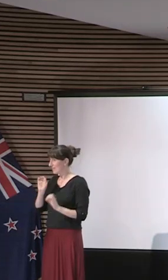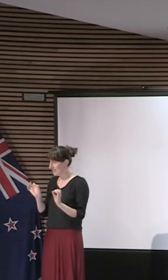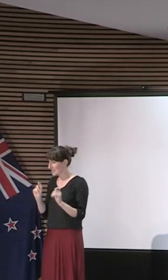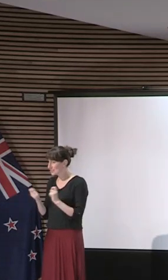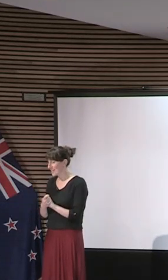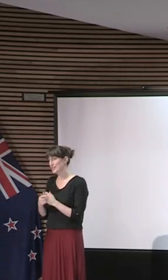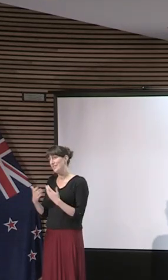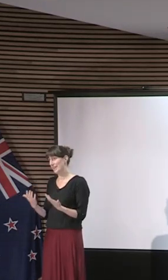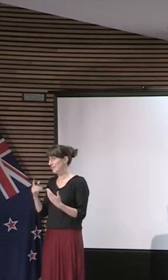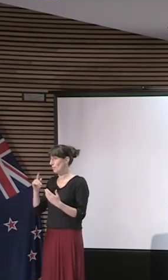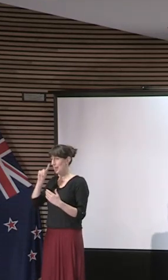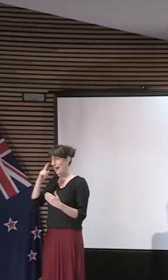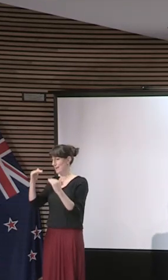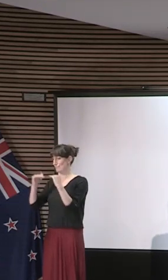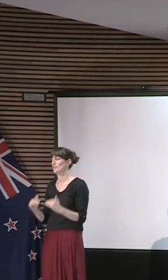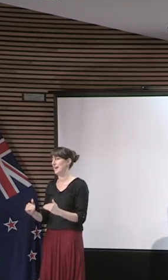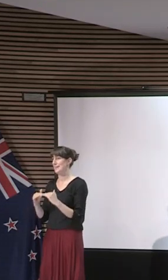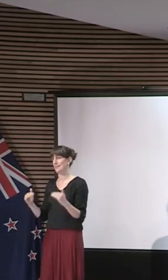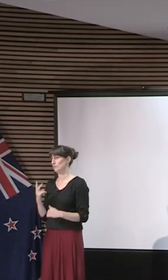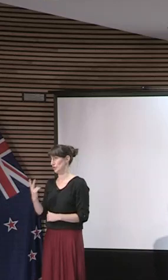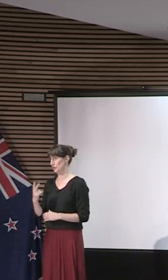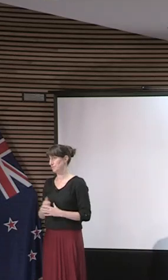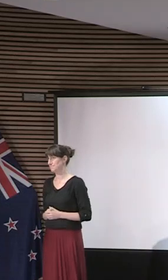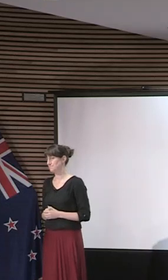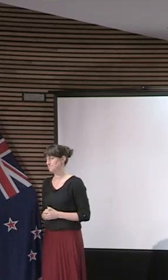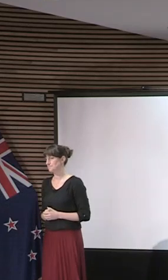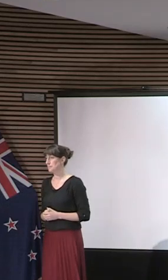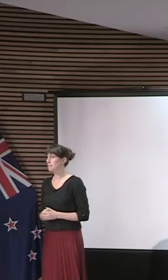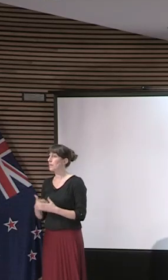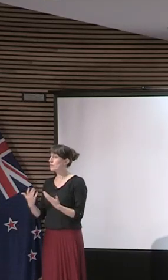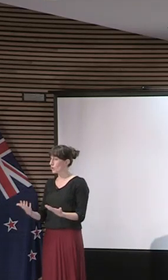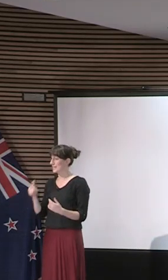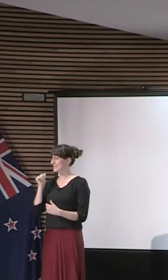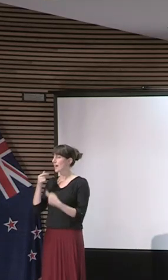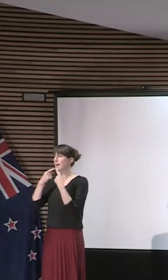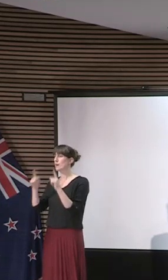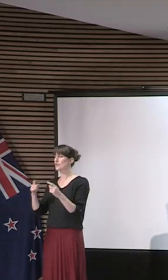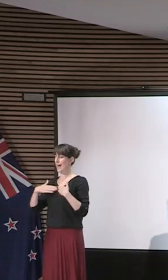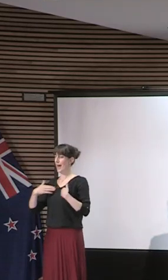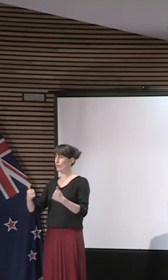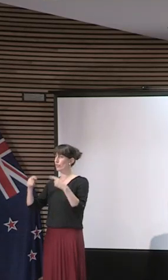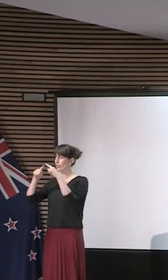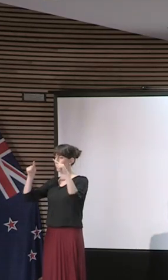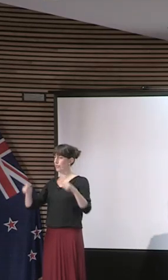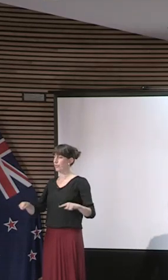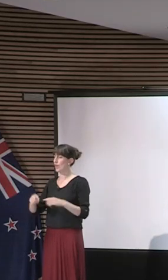tinana. He mea nui tenei mo te